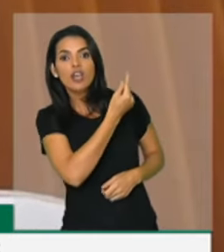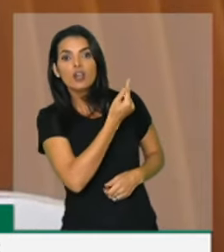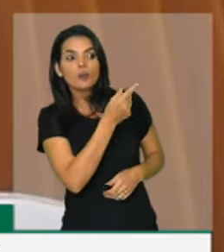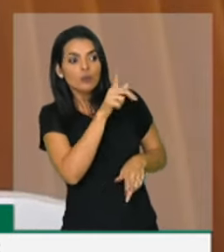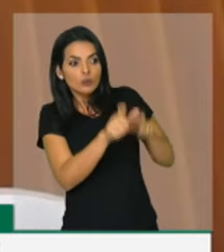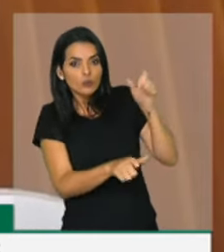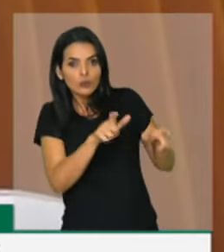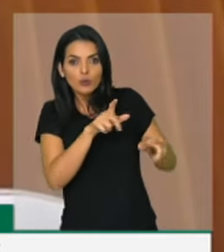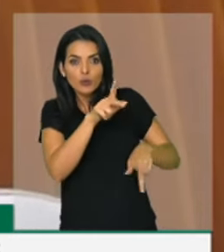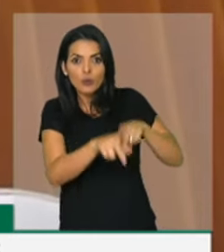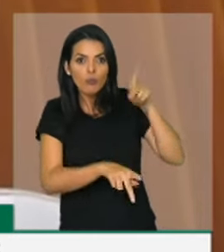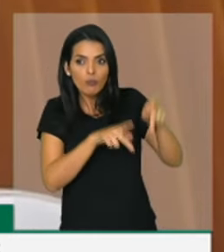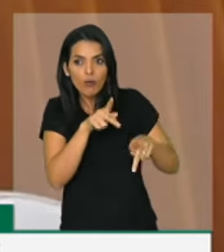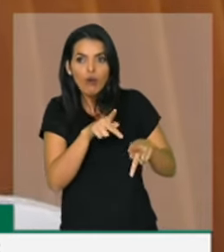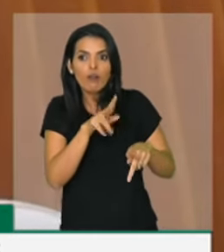UTILIZADO PARA FAZER... ESTE FURA-FILA VERGONHOSO. EU ESTOU